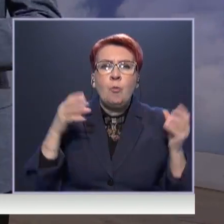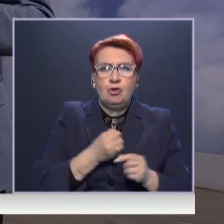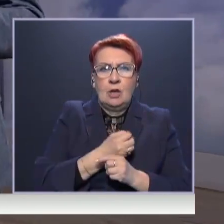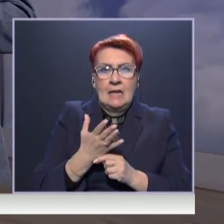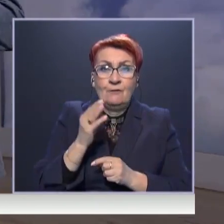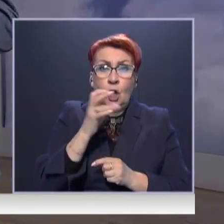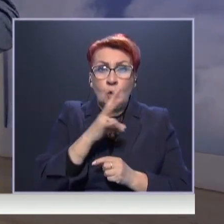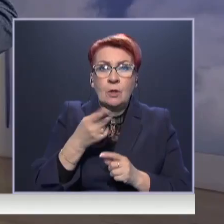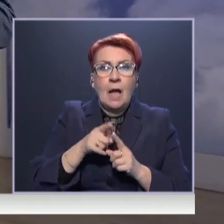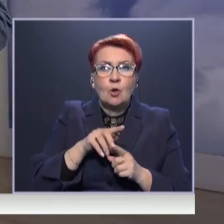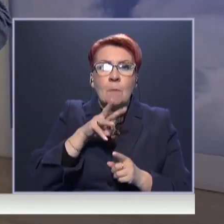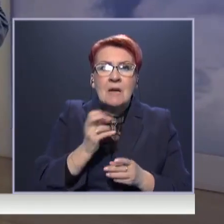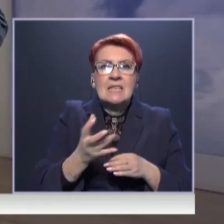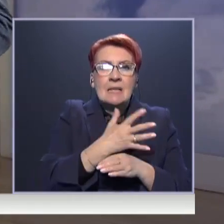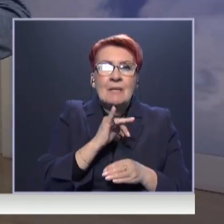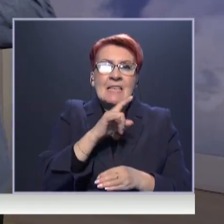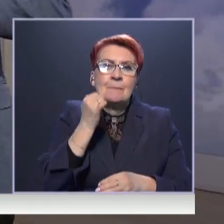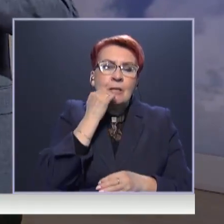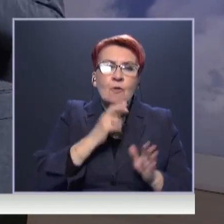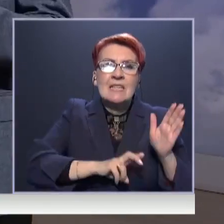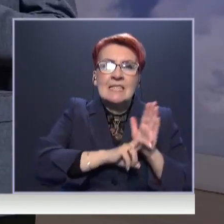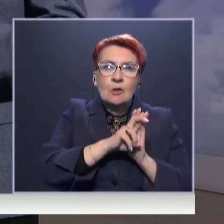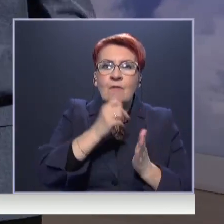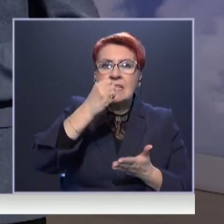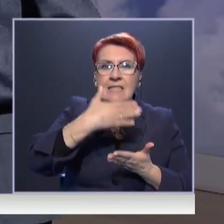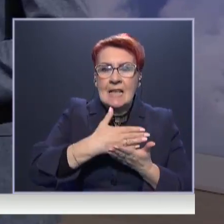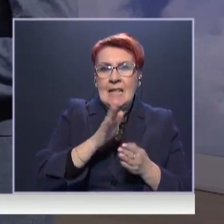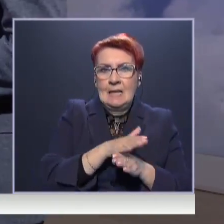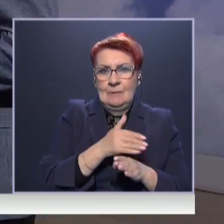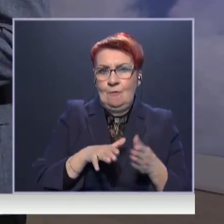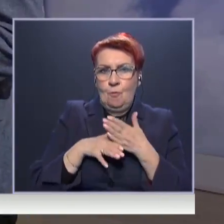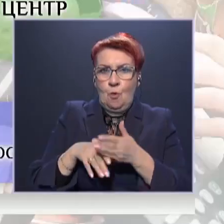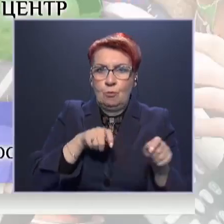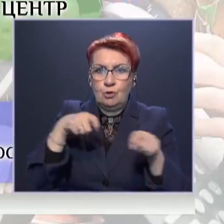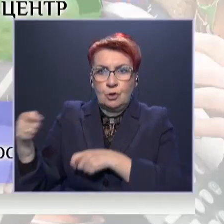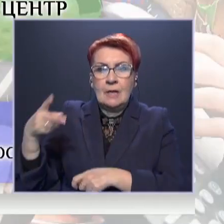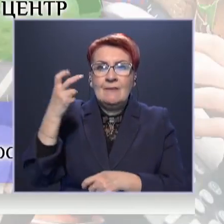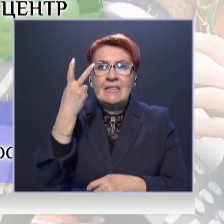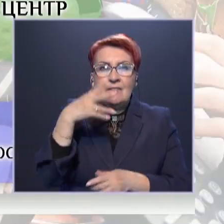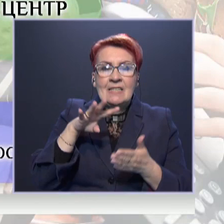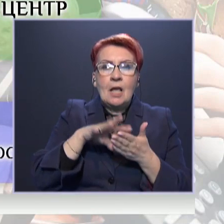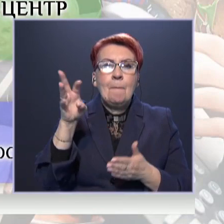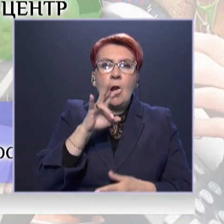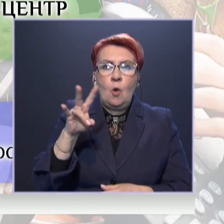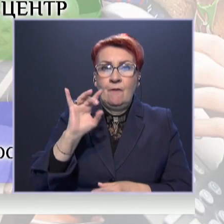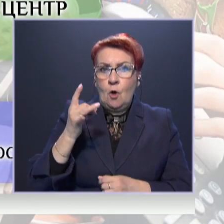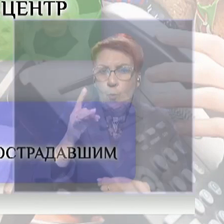мы собрали передали из московского церковного центра распределения помощи 229 миллионов рублей мы направили